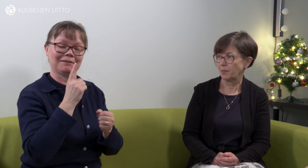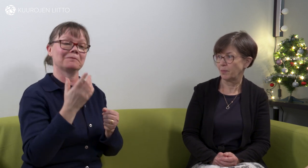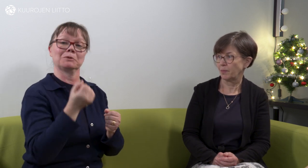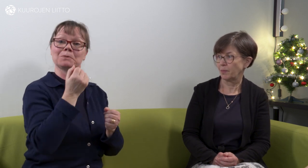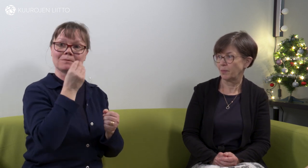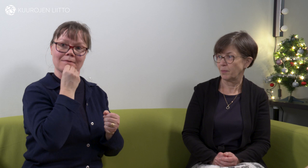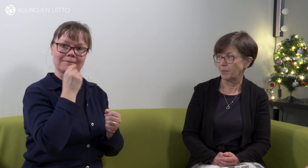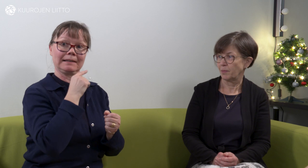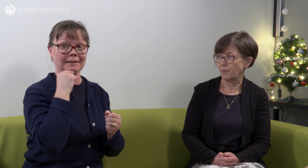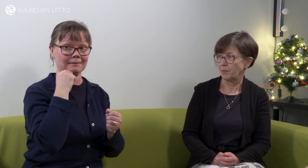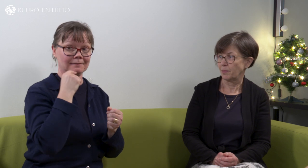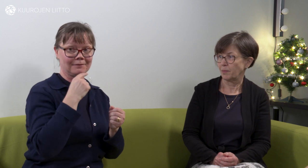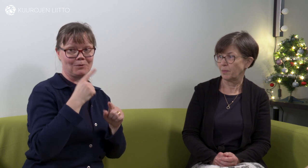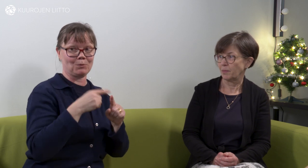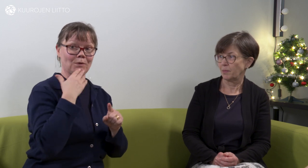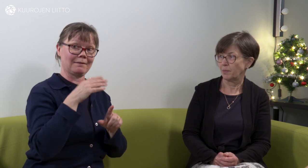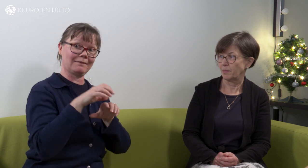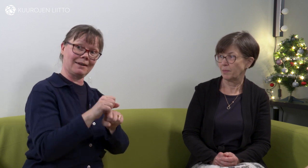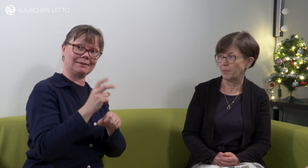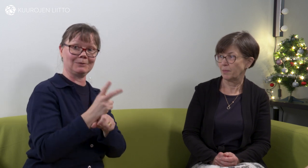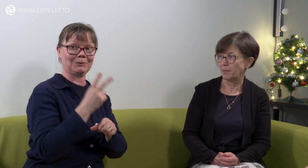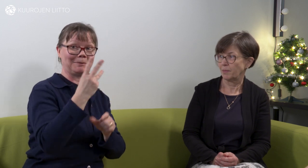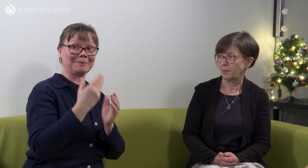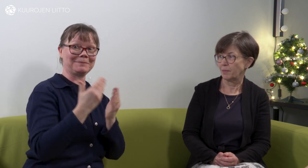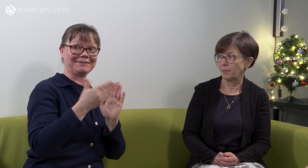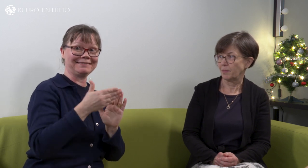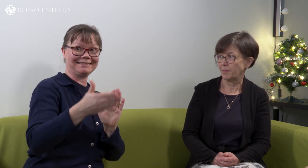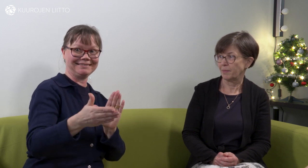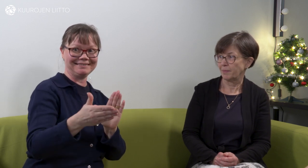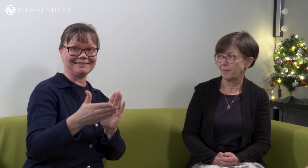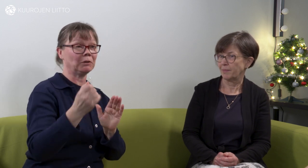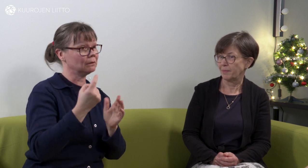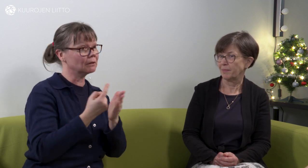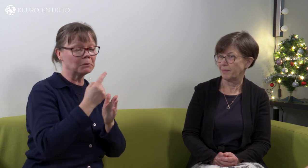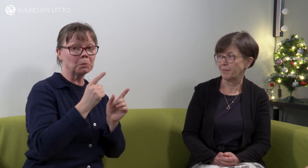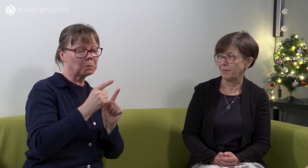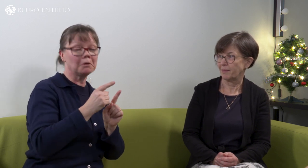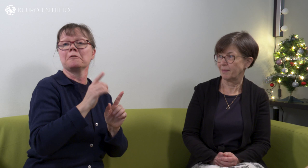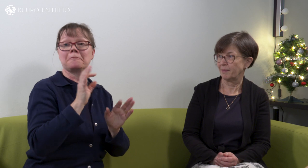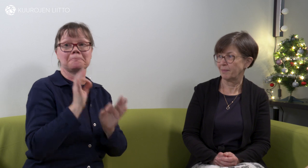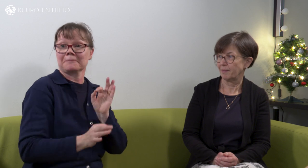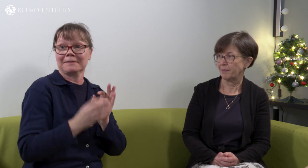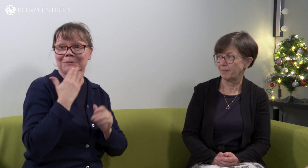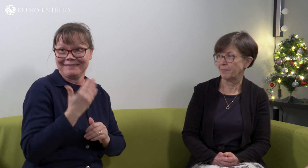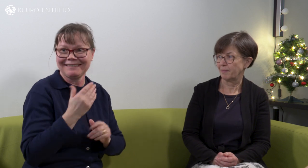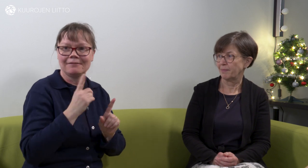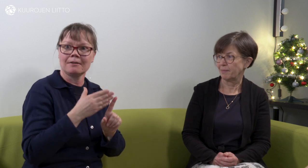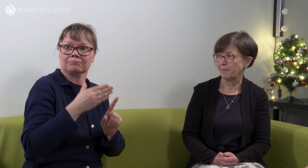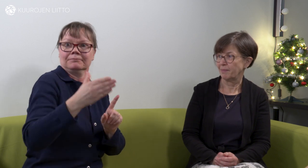Näitä kannattaa siis varata kolmeksi päiväksi. Voi toki olla, että sähköt menevät poikki vain hetkeksi, -